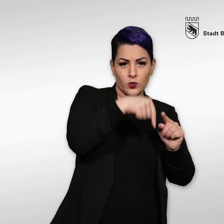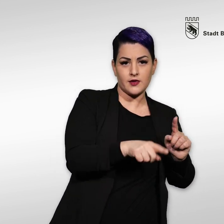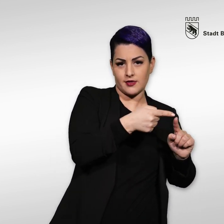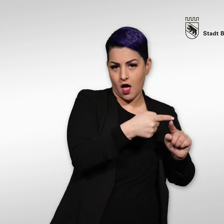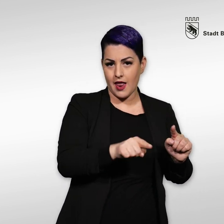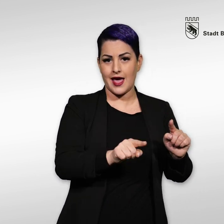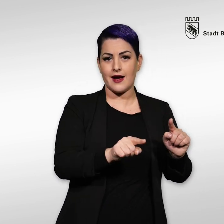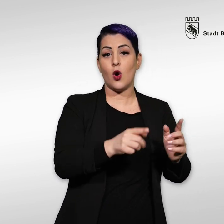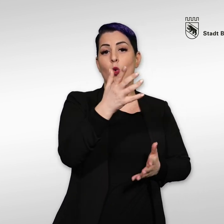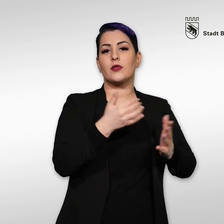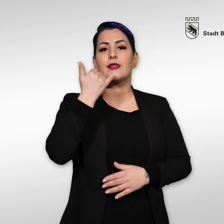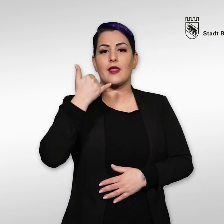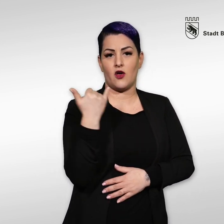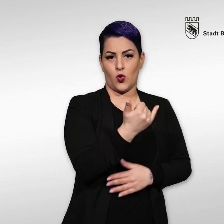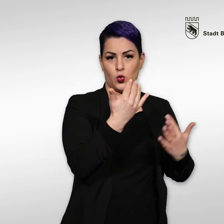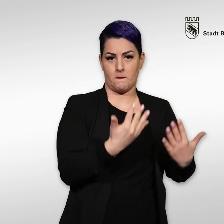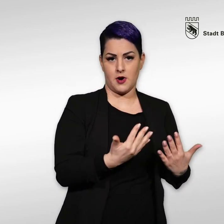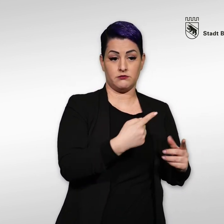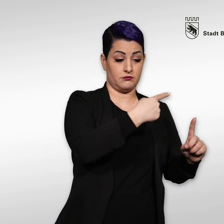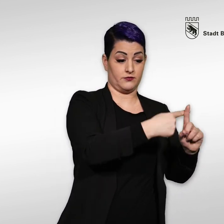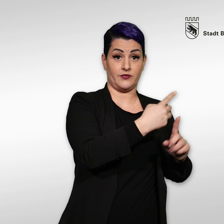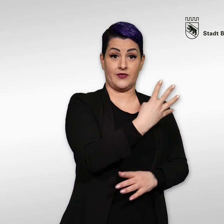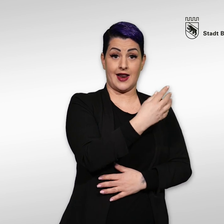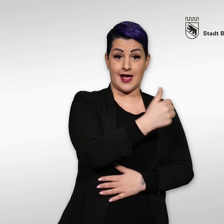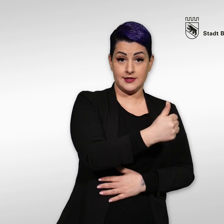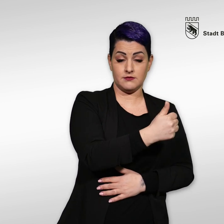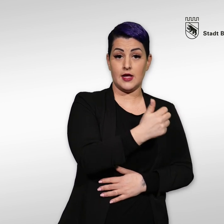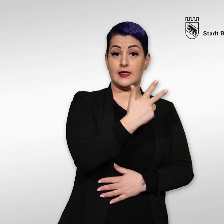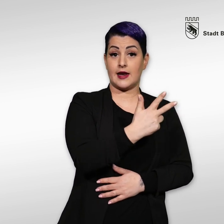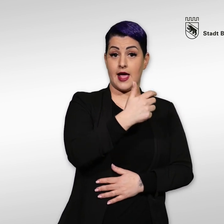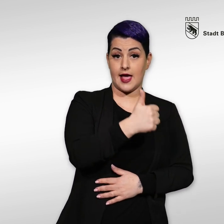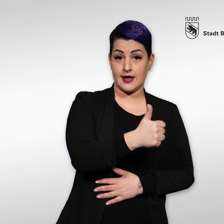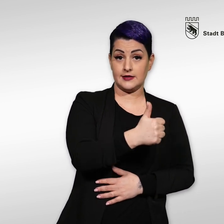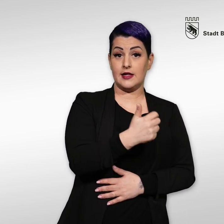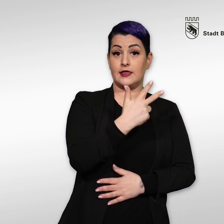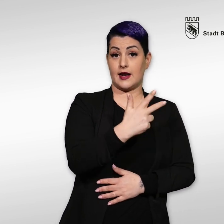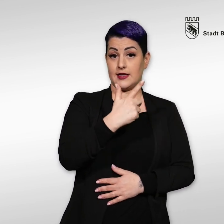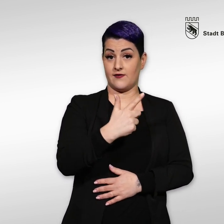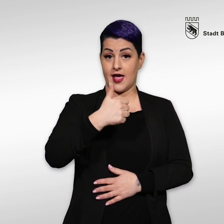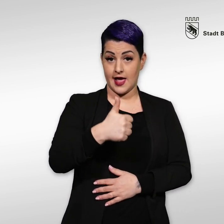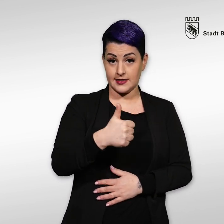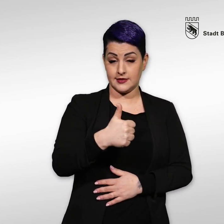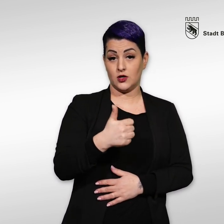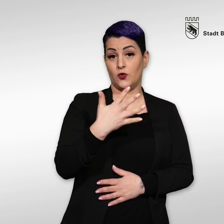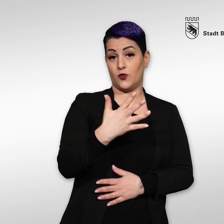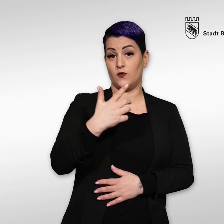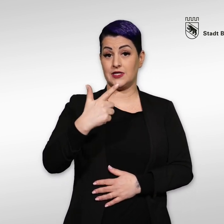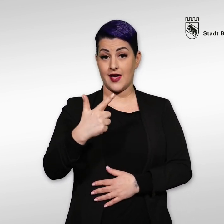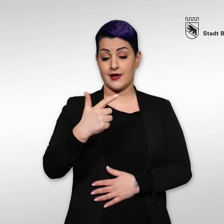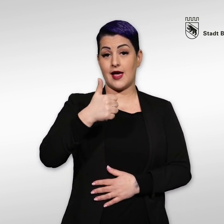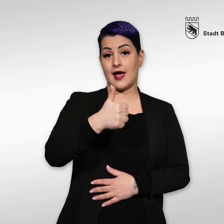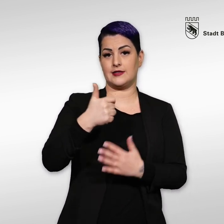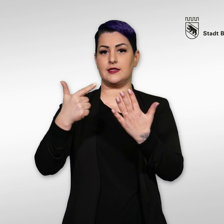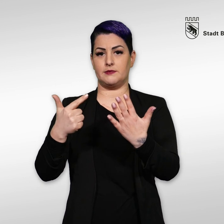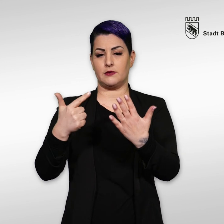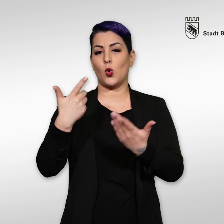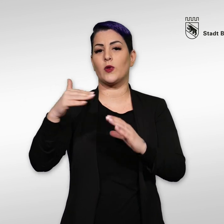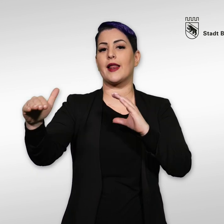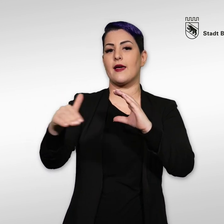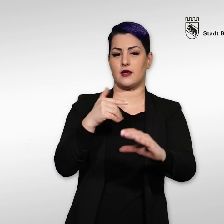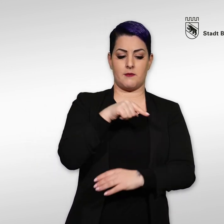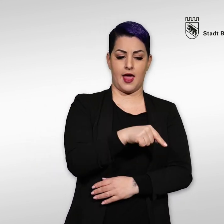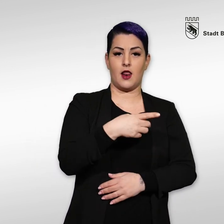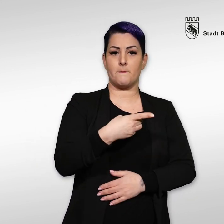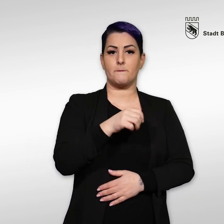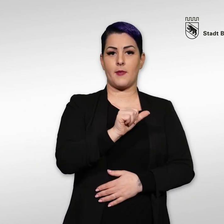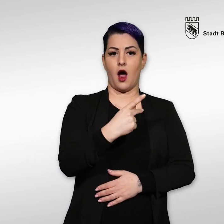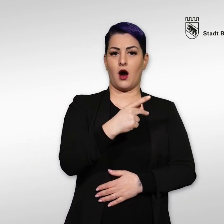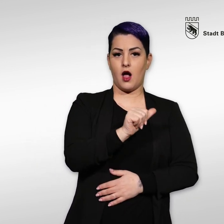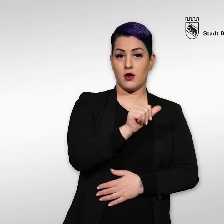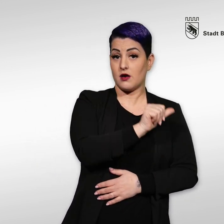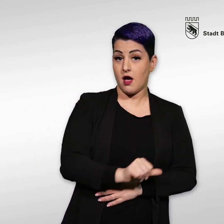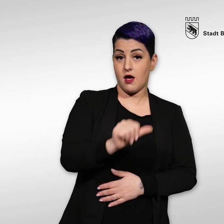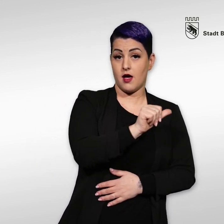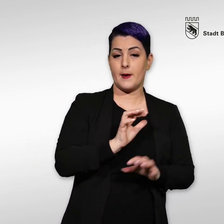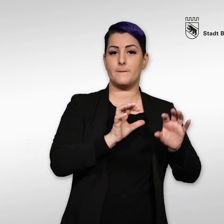unter der Telefonnummer +41 31 321 52 17 oder per E-Mail: paka@bern.ch.